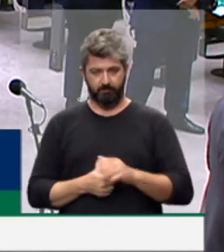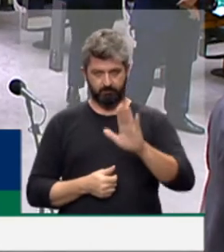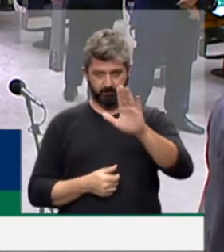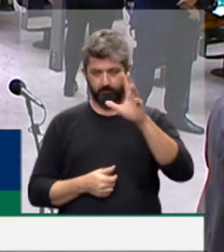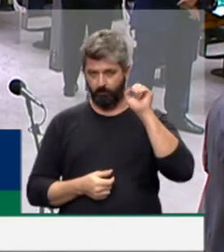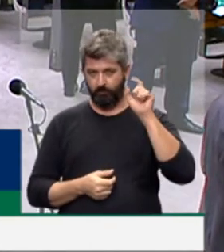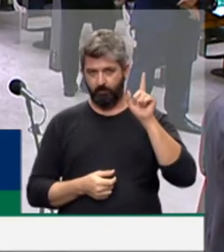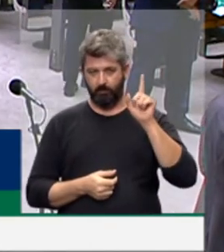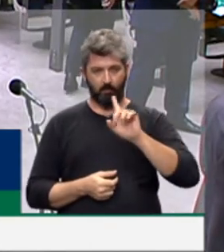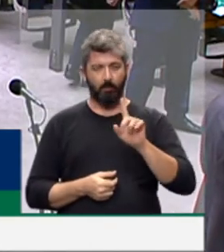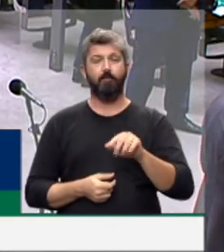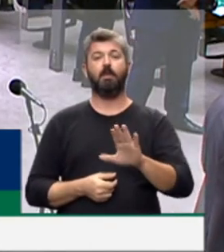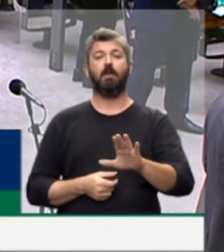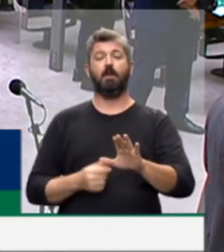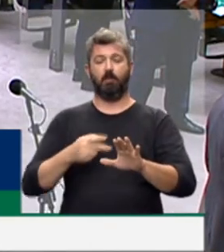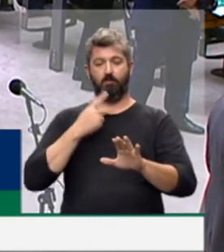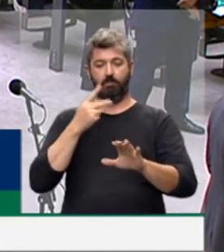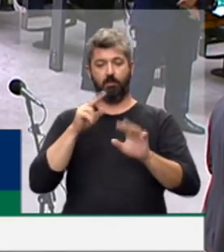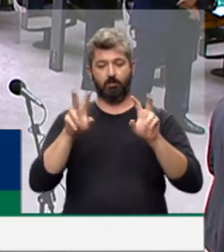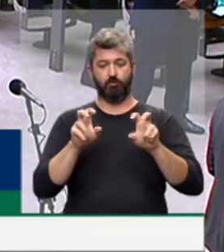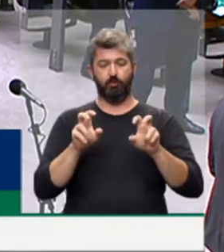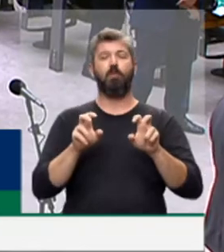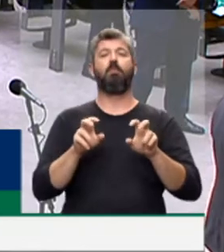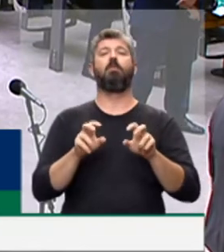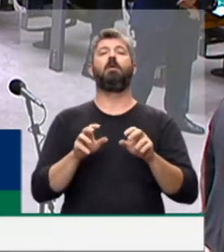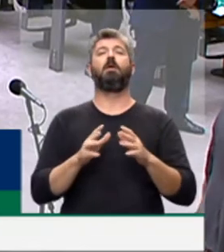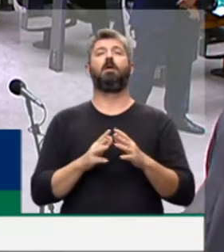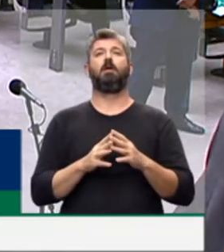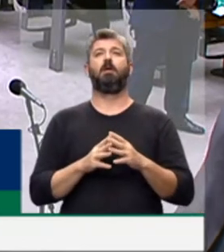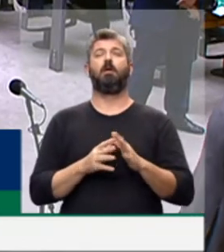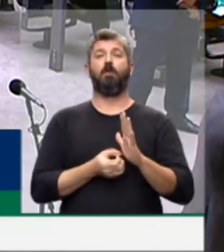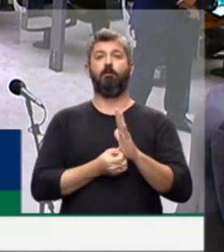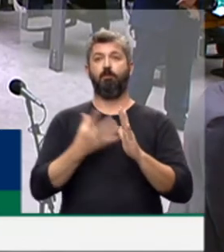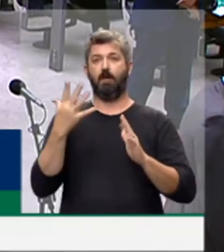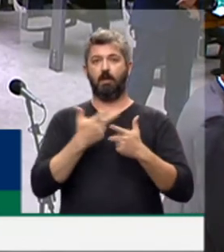PRAZO RAZOÁVEL, DE 20, 30 MINUTOS, MANÍACO NE ATÉ ONDE VAI A VOTAÇÃO. -- EU MENCIONEI, EU